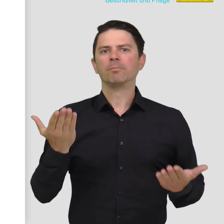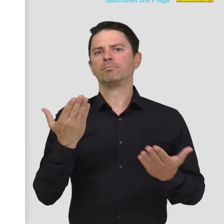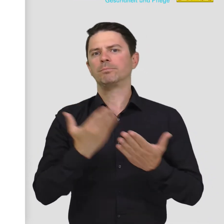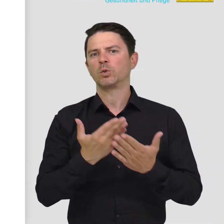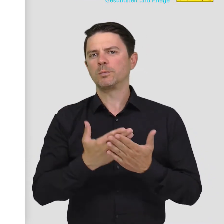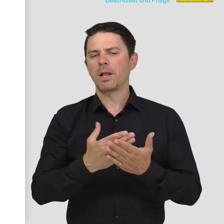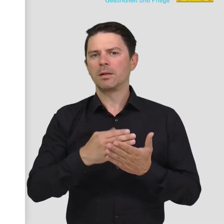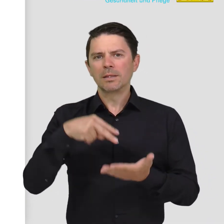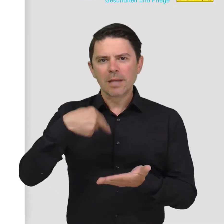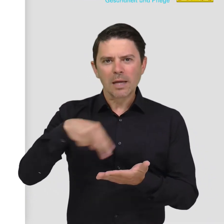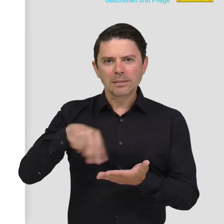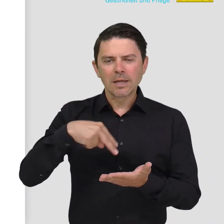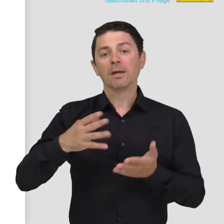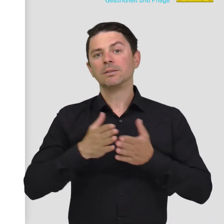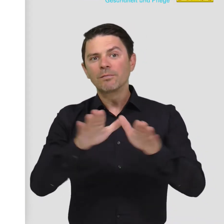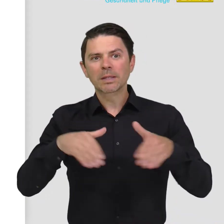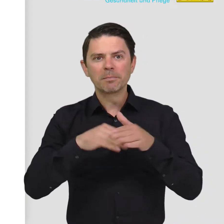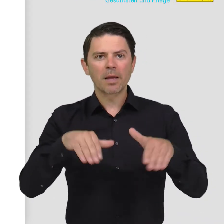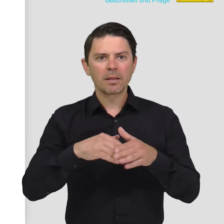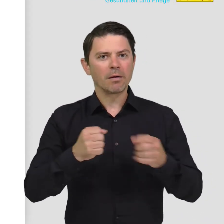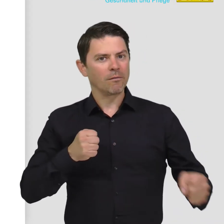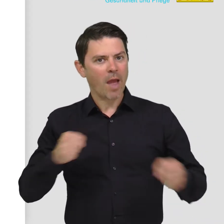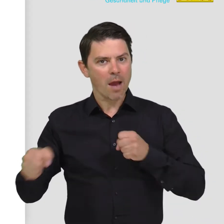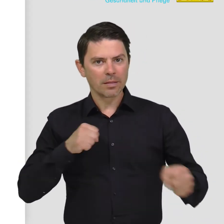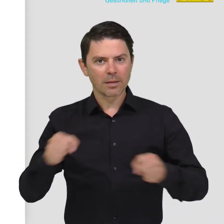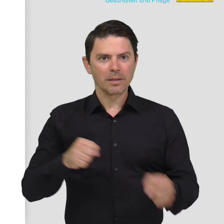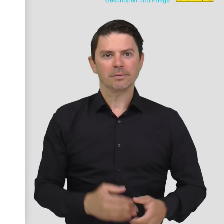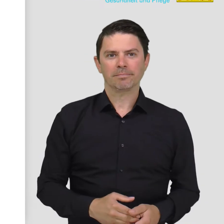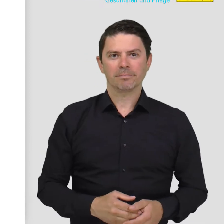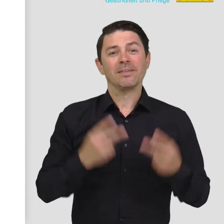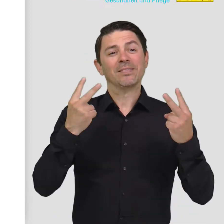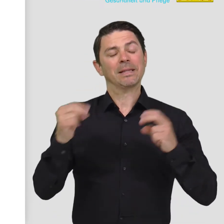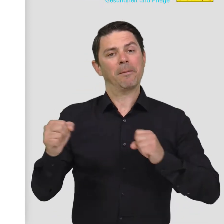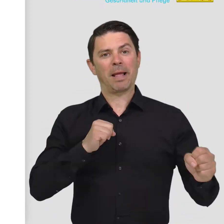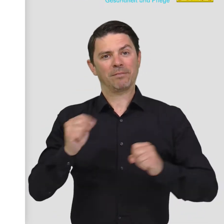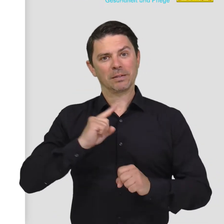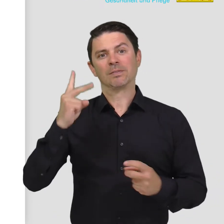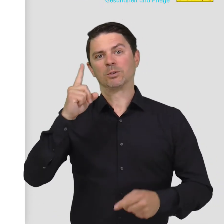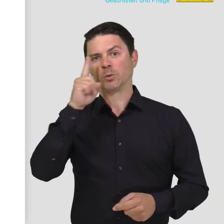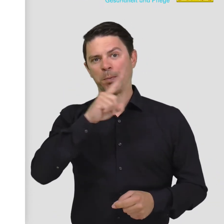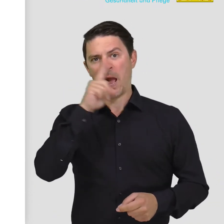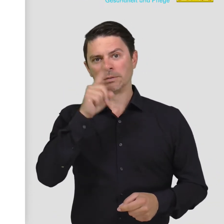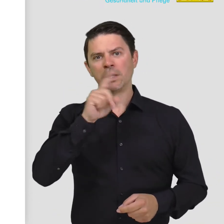Tanzen, schwimmen, wandern… Bewegung soll vor allem Spaß machen